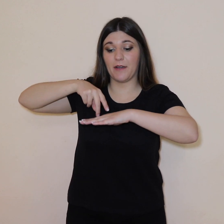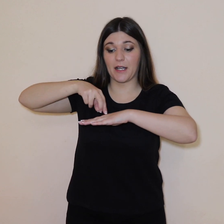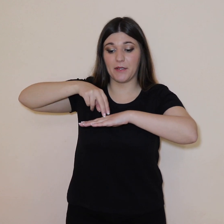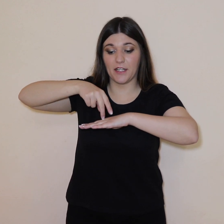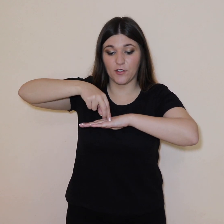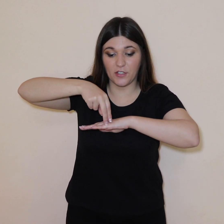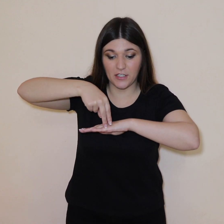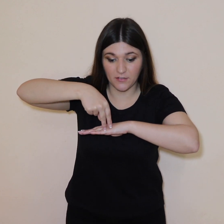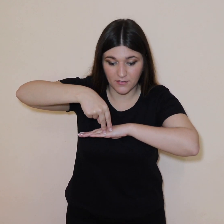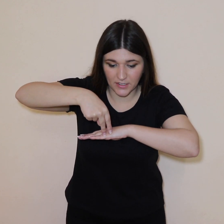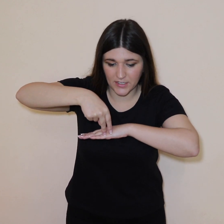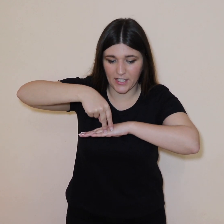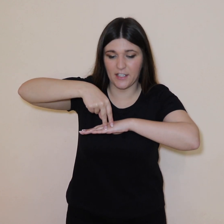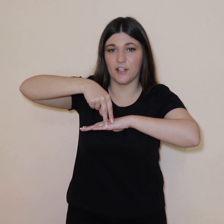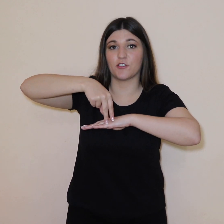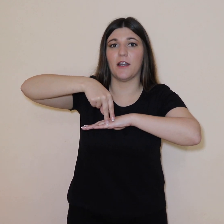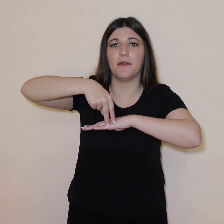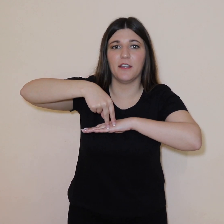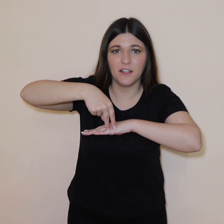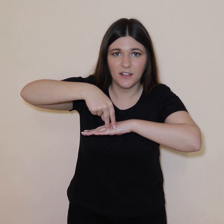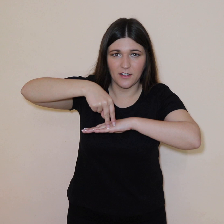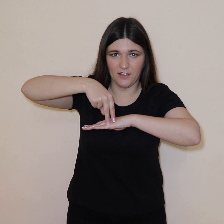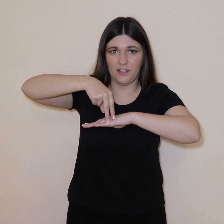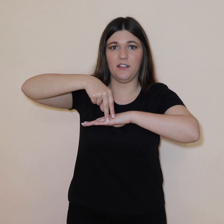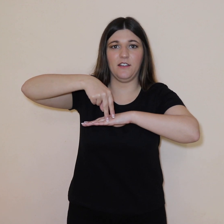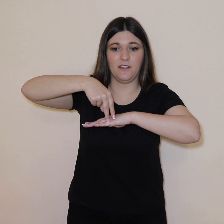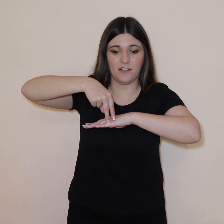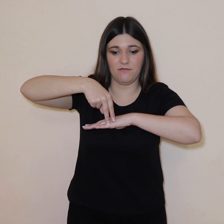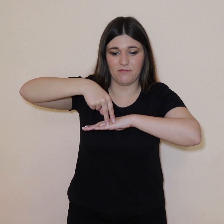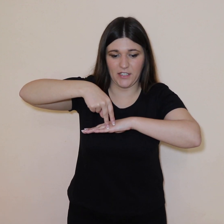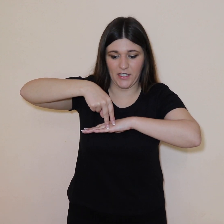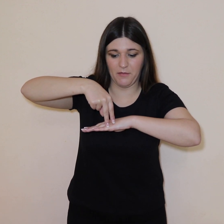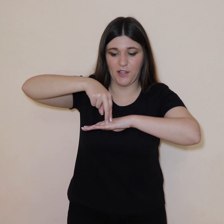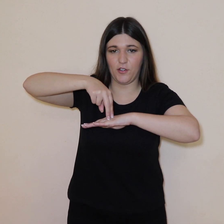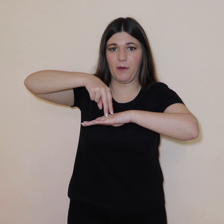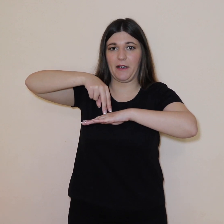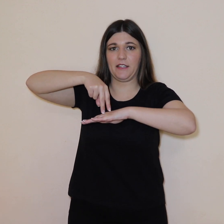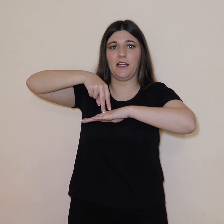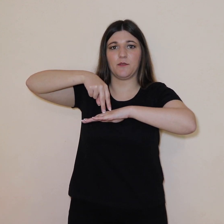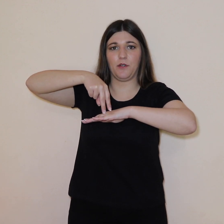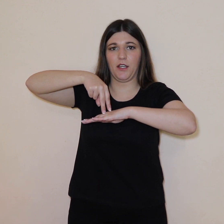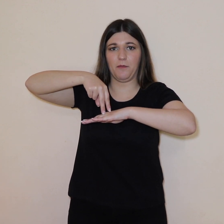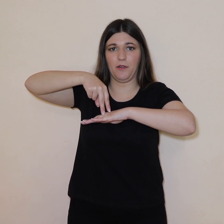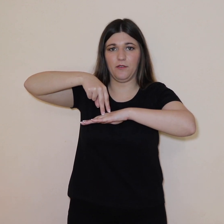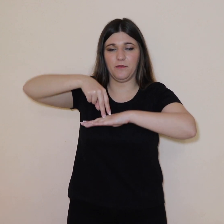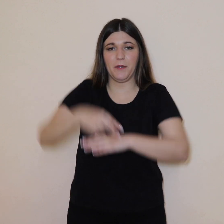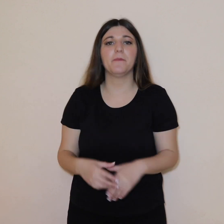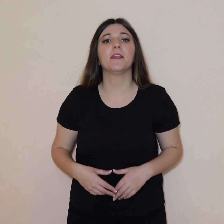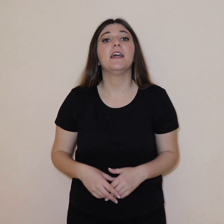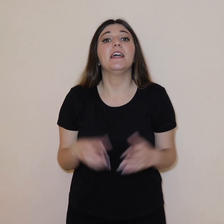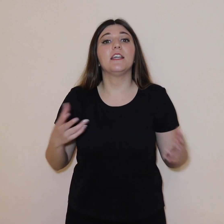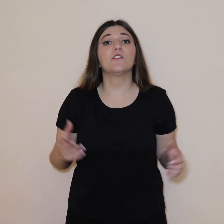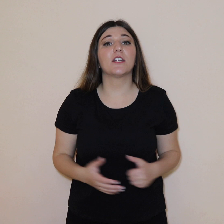va caminando y está ahí que no sabe que tiene miedo y va para atrás por ejemplo. ¿Bien? Otro